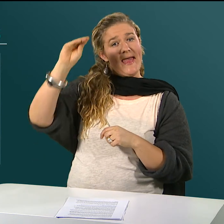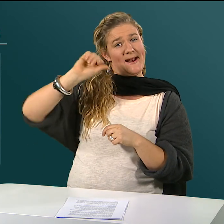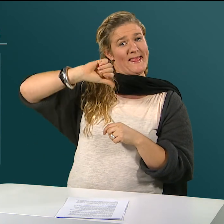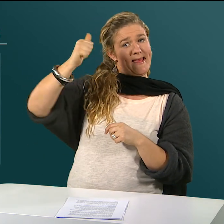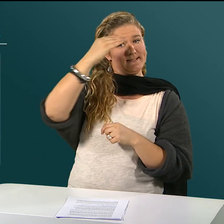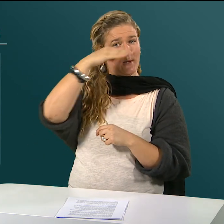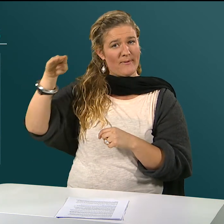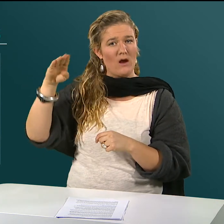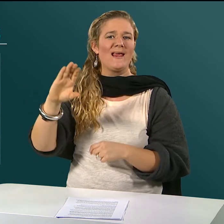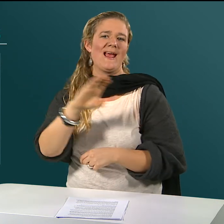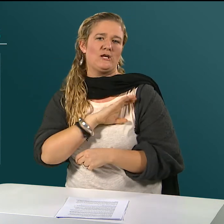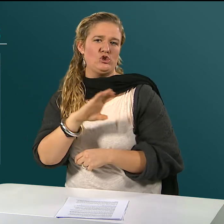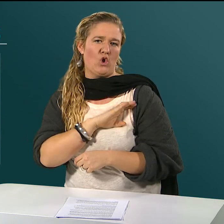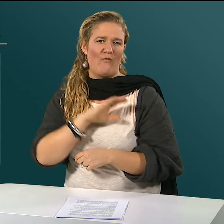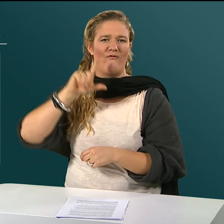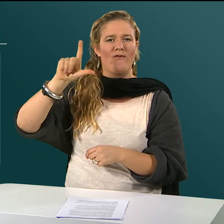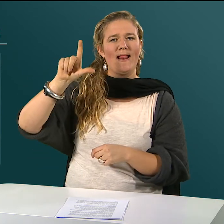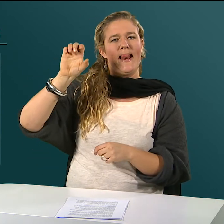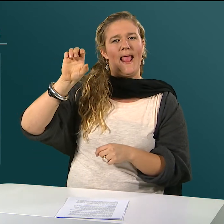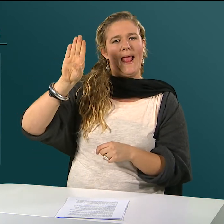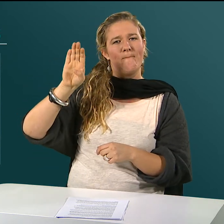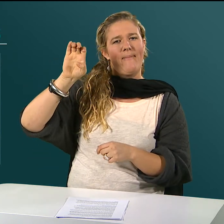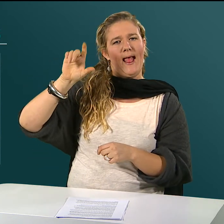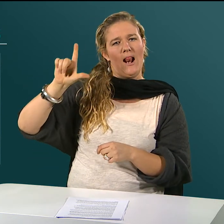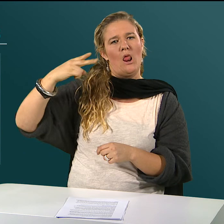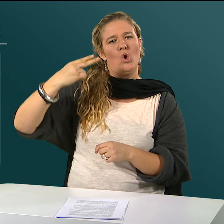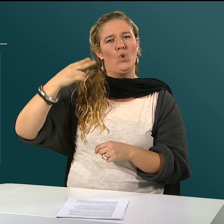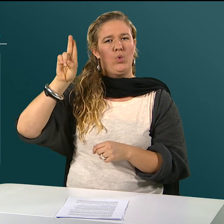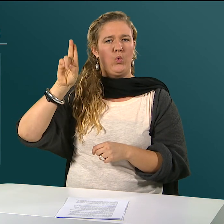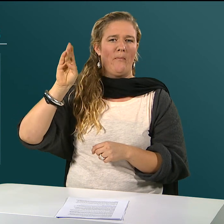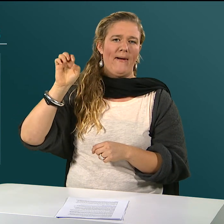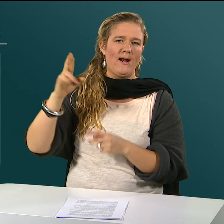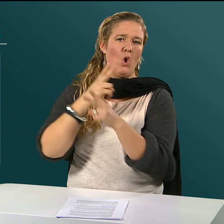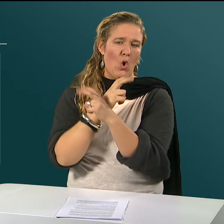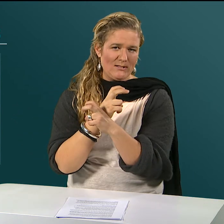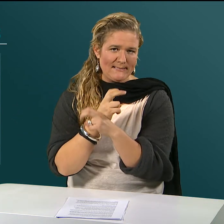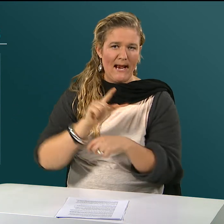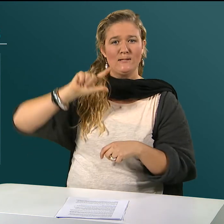Bei den Männern 1. Platz Christof Lebelhuber (Oesterreich),